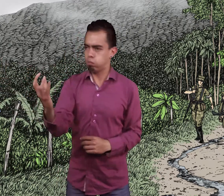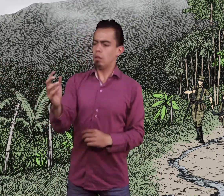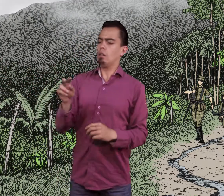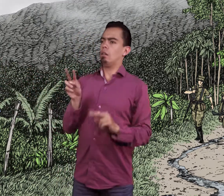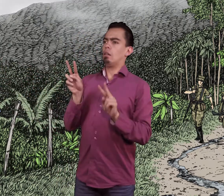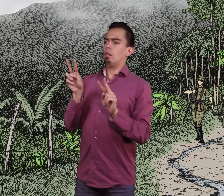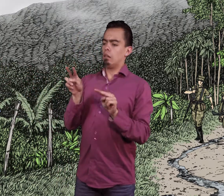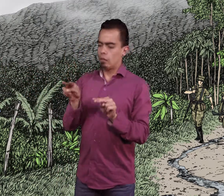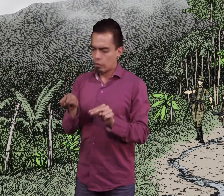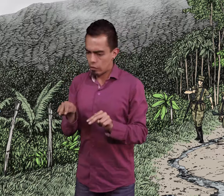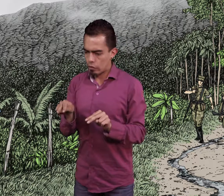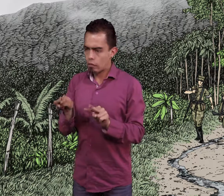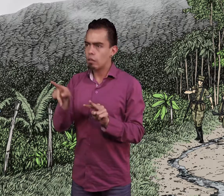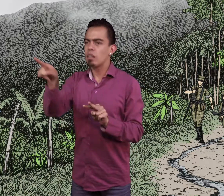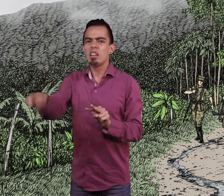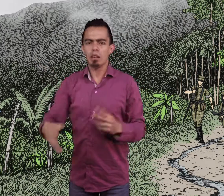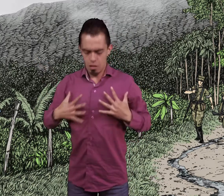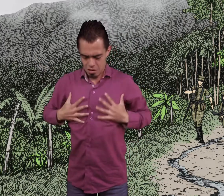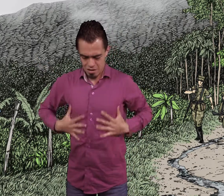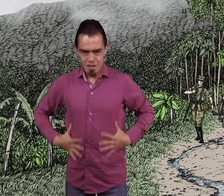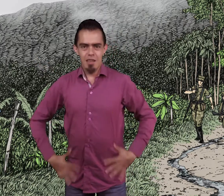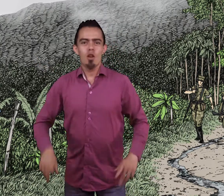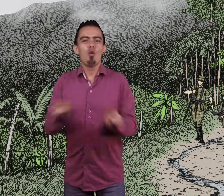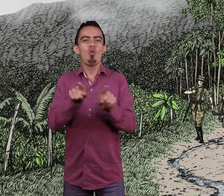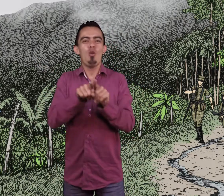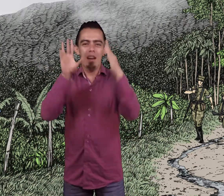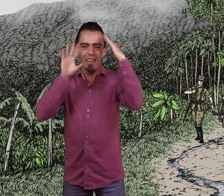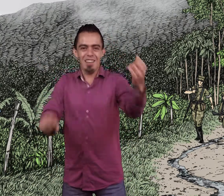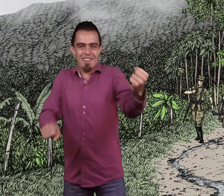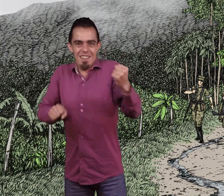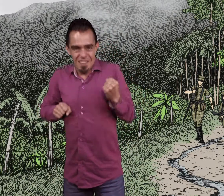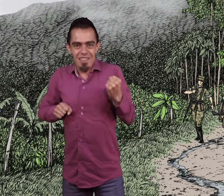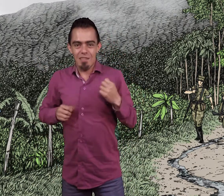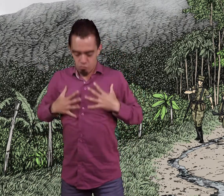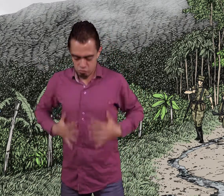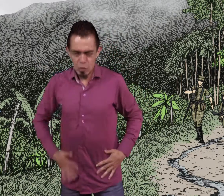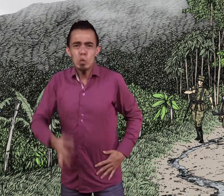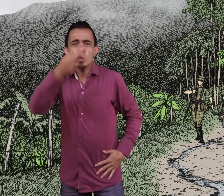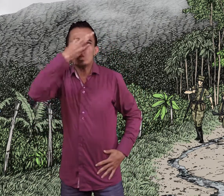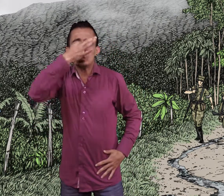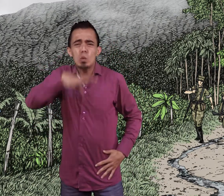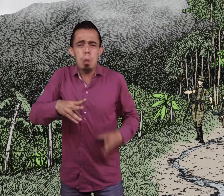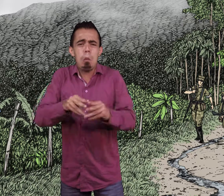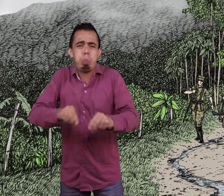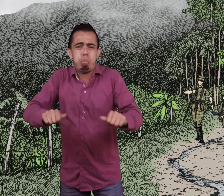pero, el de ellos estaba sucio y embarrado. Cargaban en su pecho un arma con varias balas.